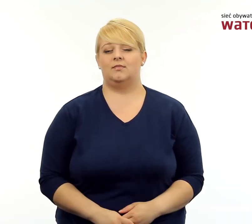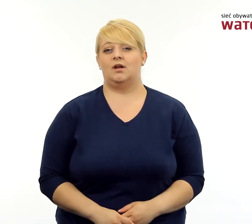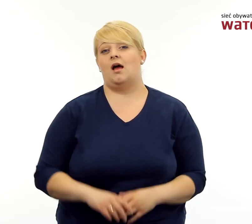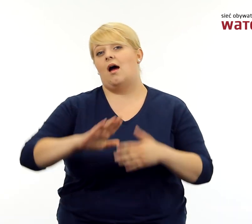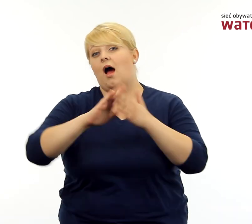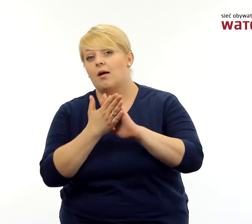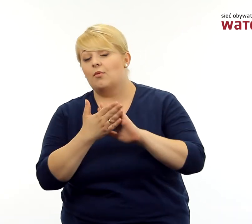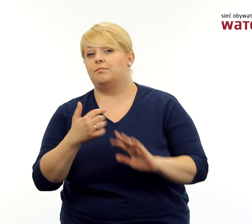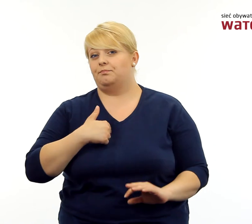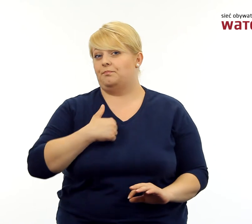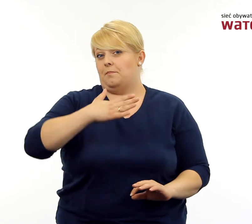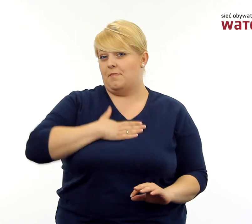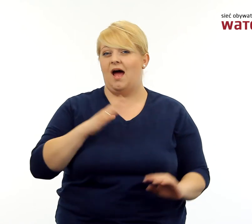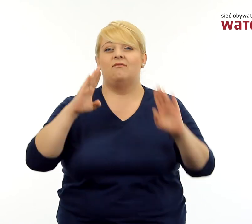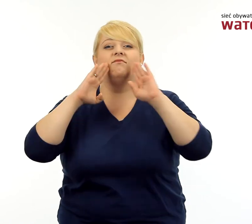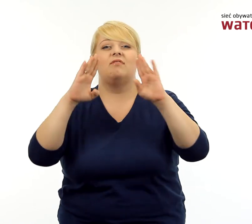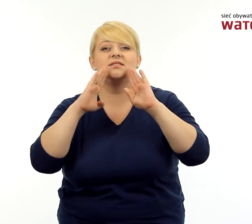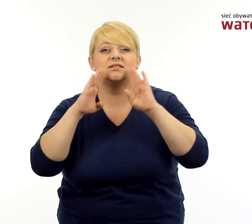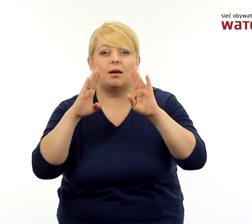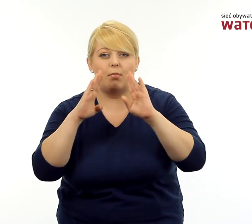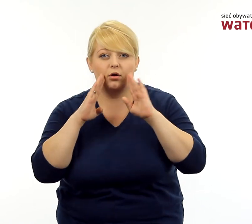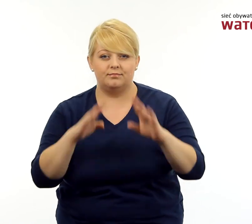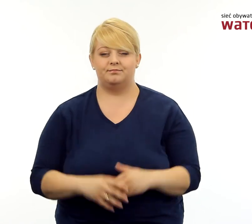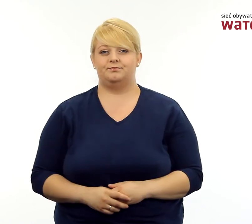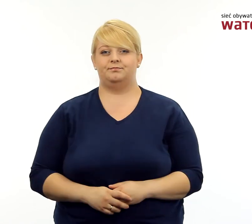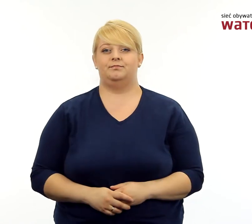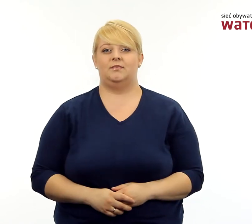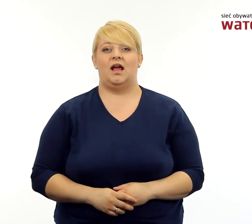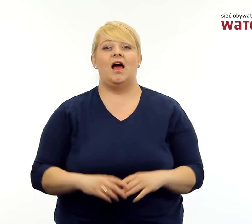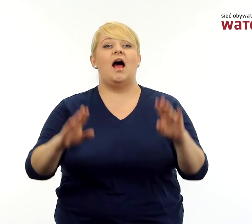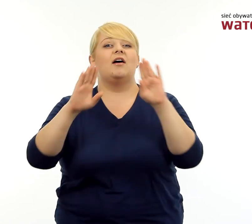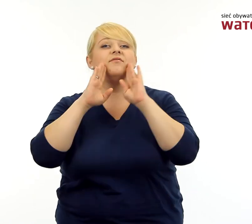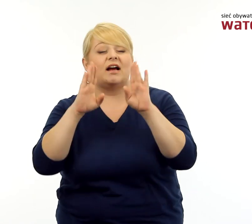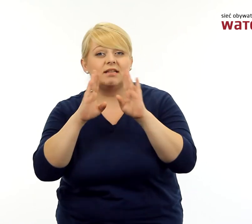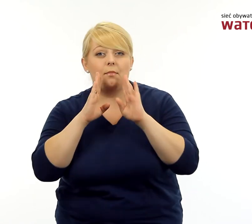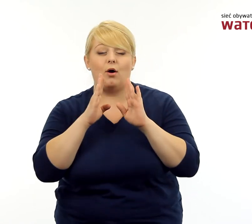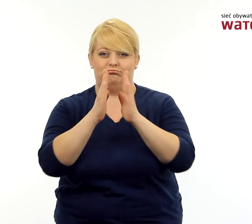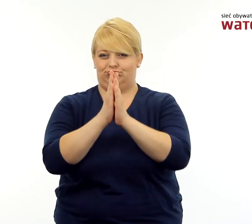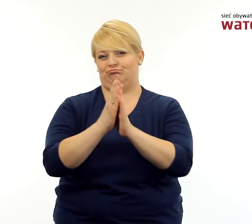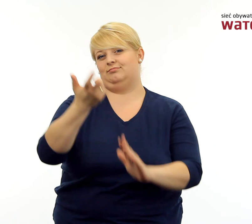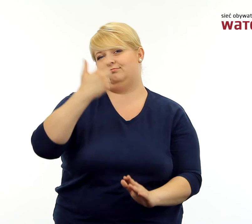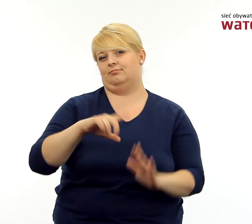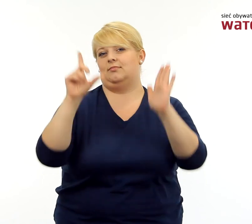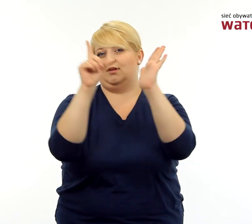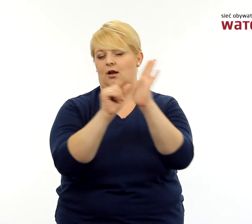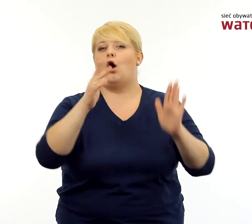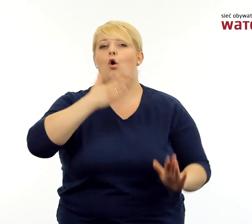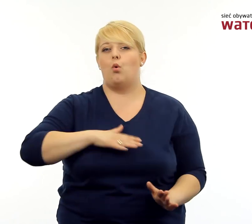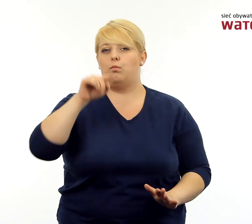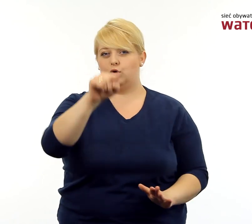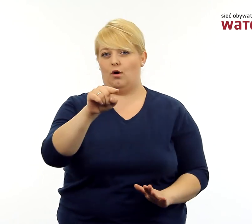Lub polub nasze profile na Facebooku